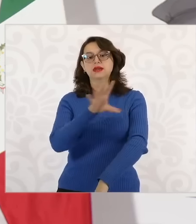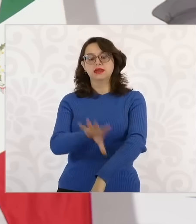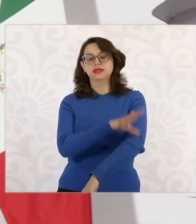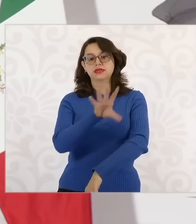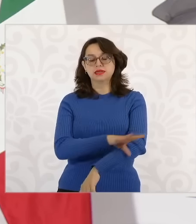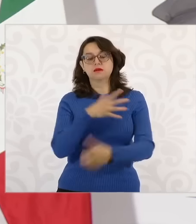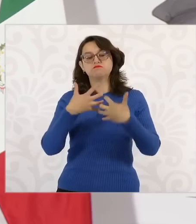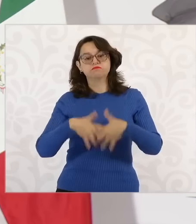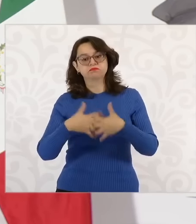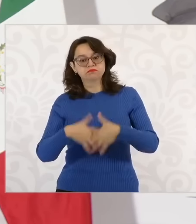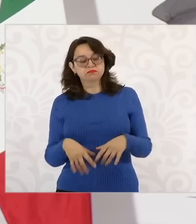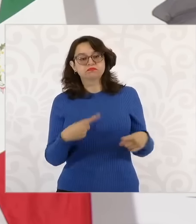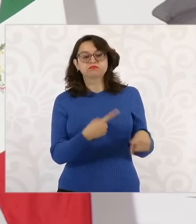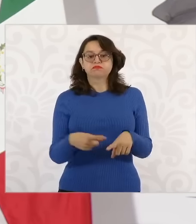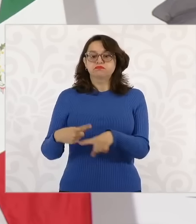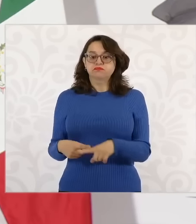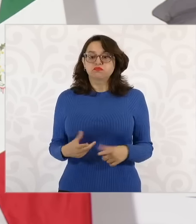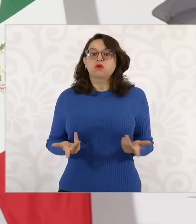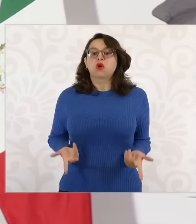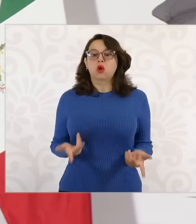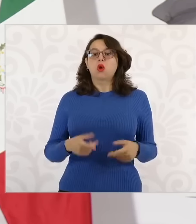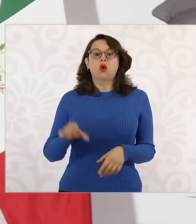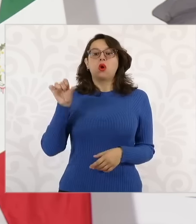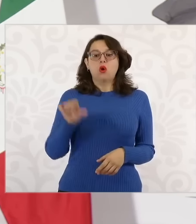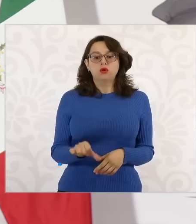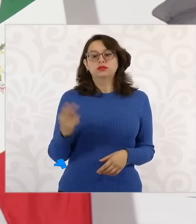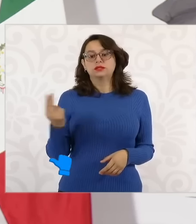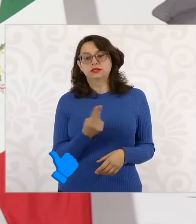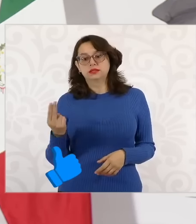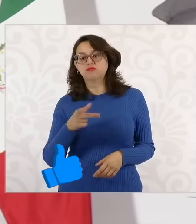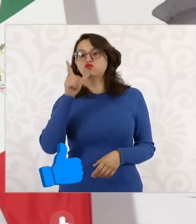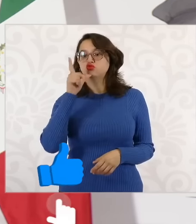porque hoy vamos a llegar a colgarnos a las líneas de transmisión de alta tensión, construir